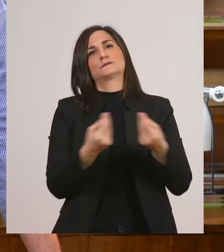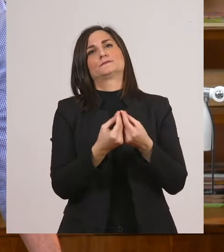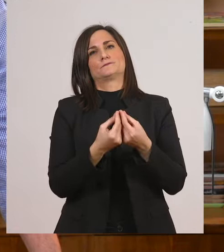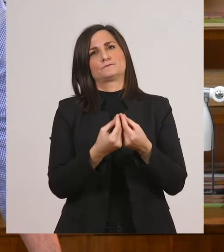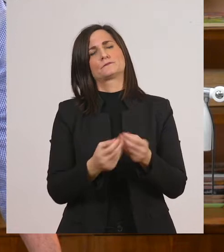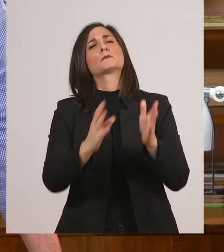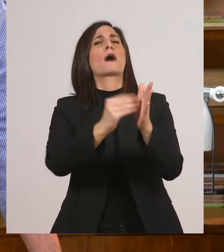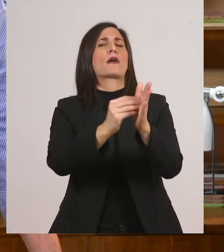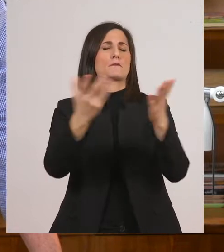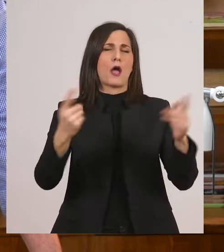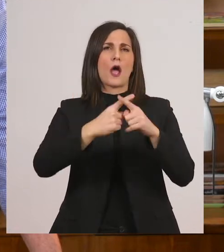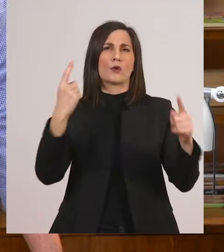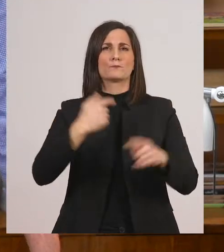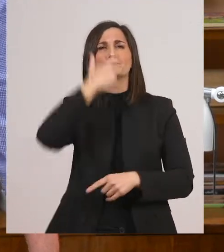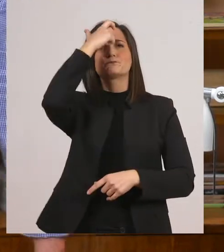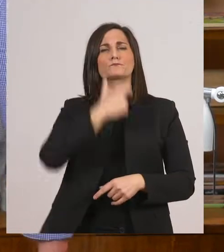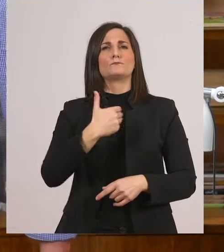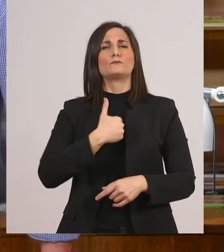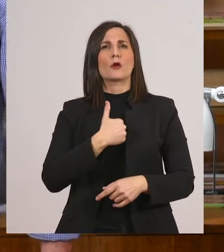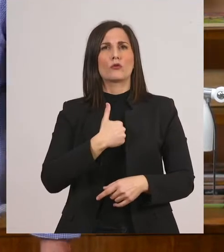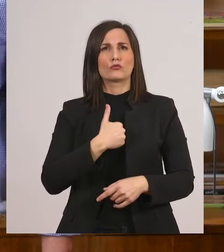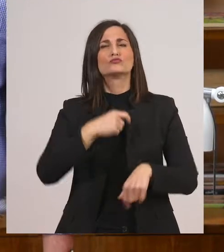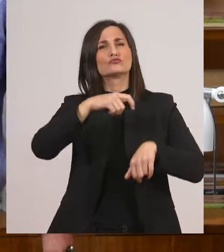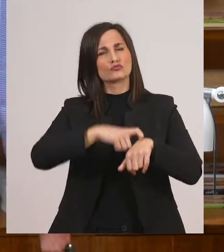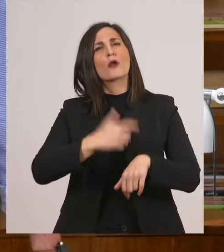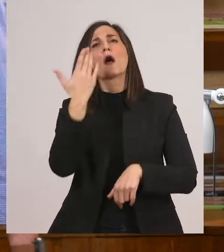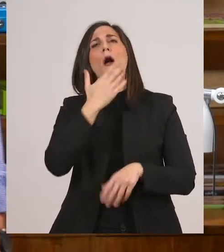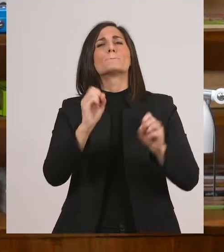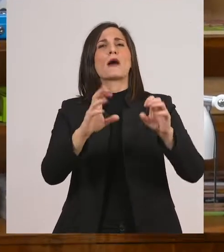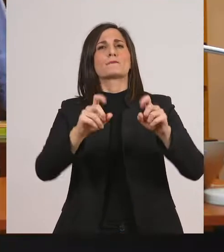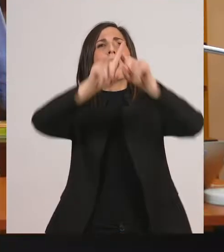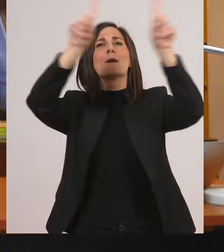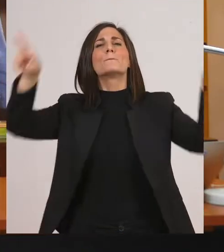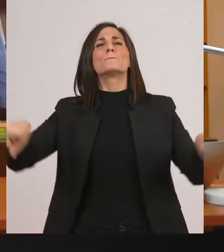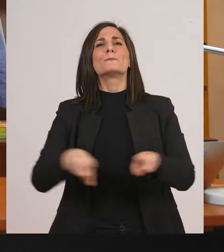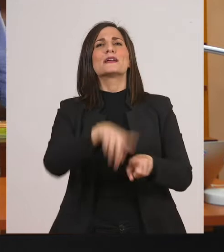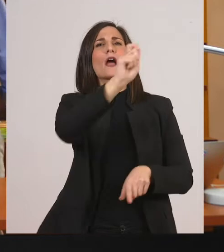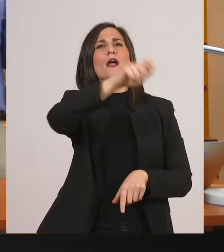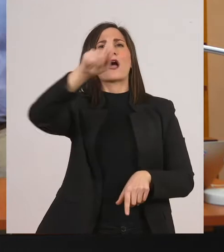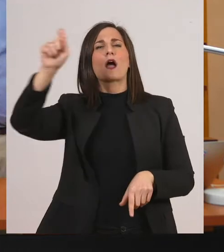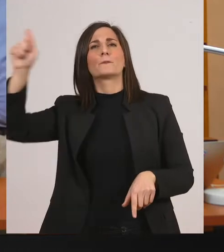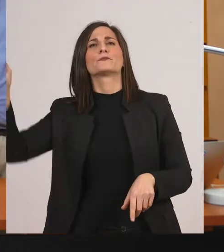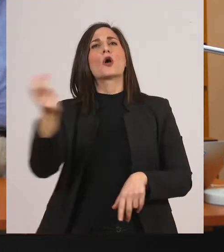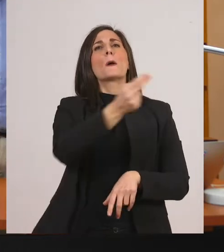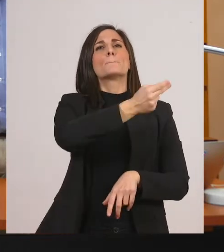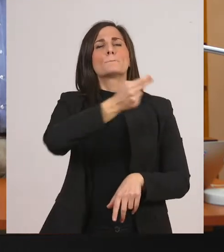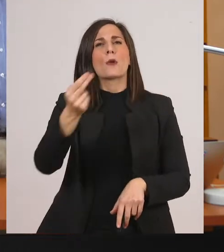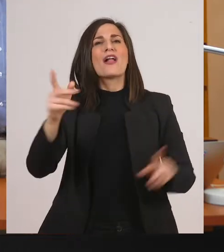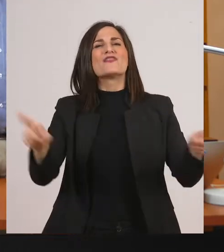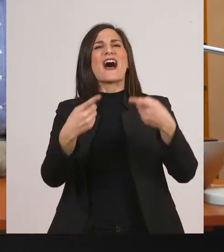Να δώσουμε ένα απλό παράδειγμα. Εγώ, για παράδειγμα, σας κάνω το μάθημα και σε λίγο θα γράψω στον πίνακα, άρα μπορούμε να κάνουμε την πρόταση: Ο δάσκαλος γράφει στον πίνακα.